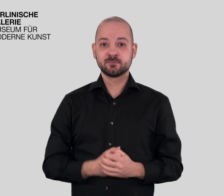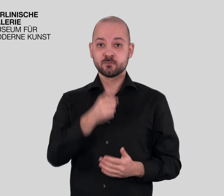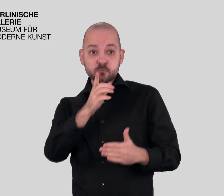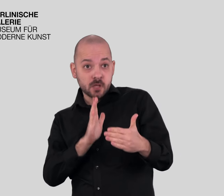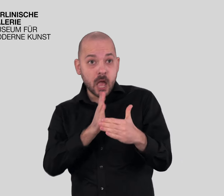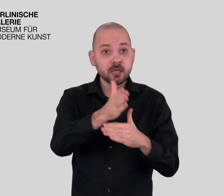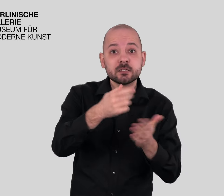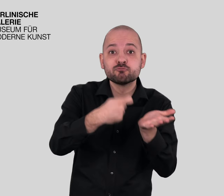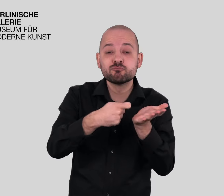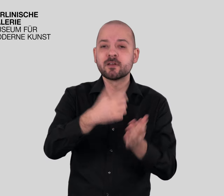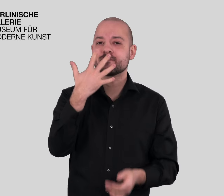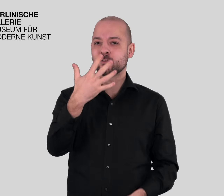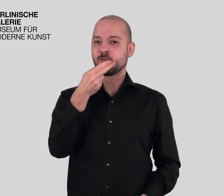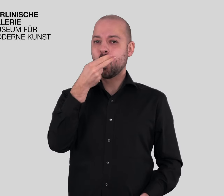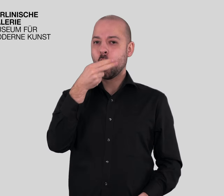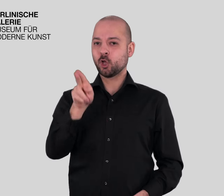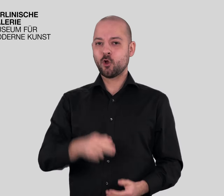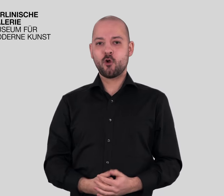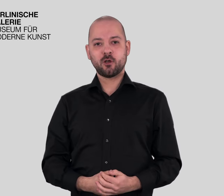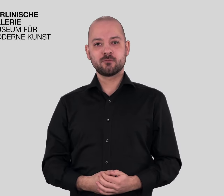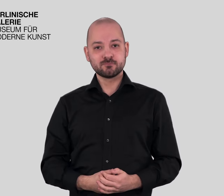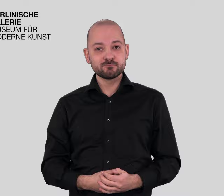Der Eintritt kostet 5€.